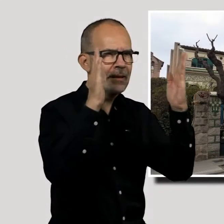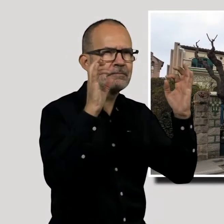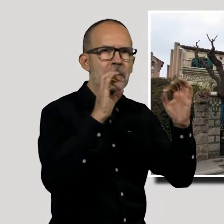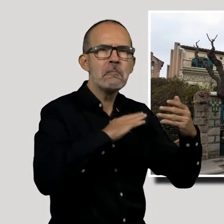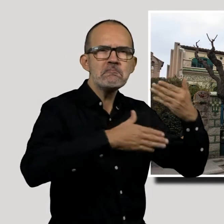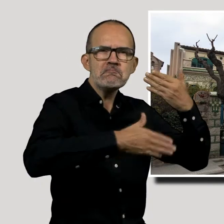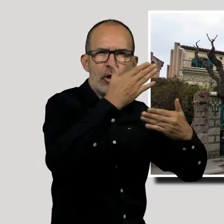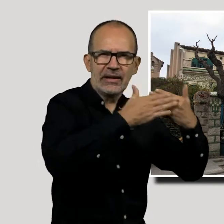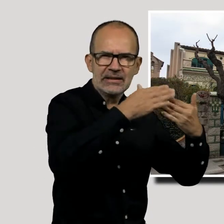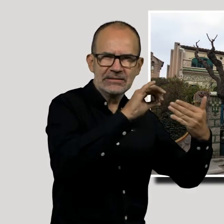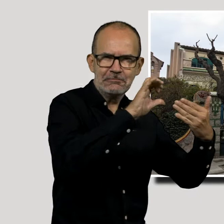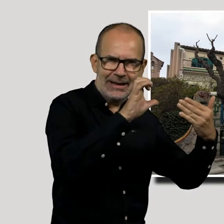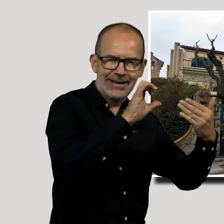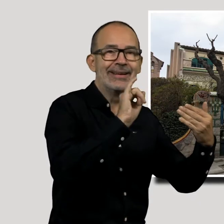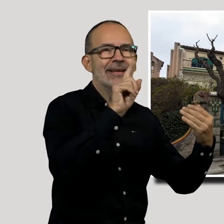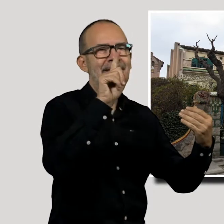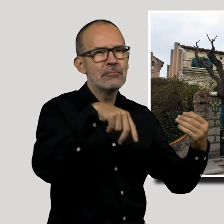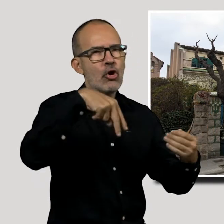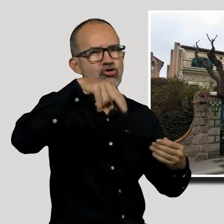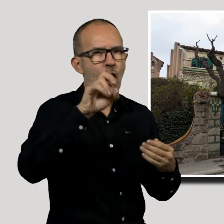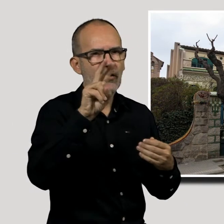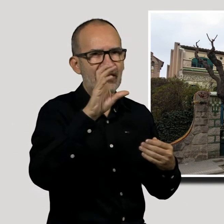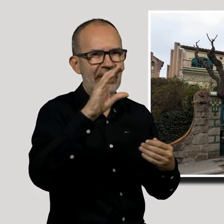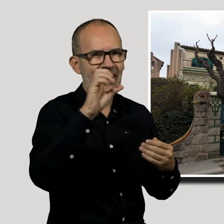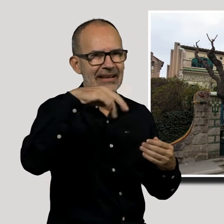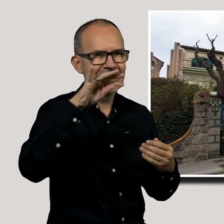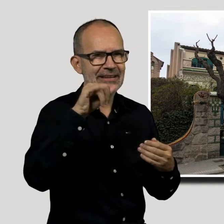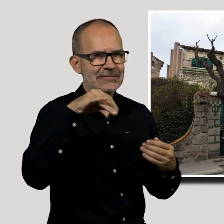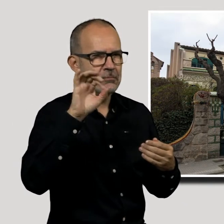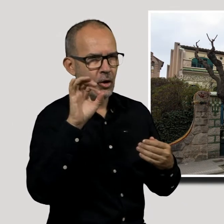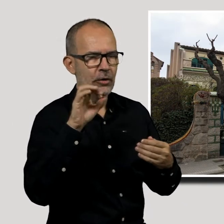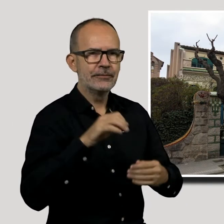al modernisme i el noucentisme